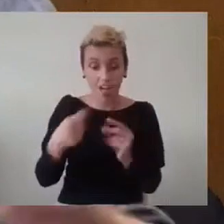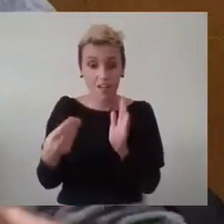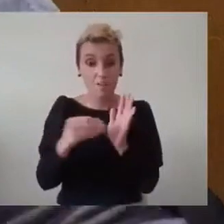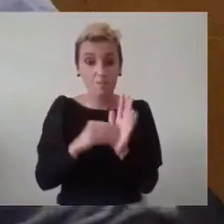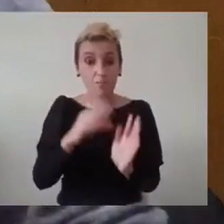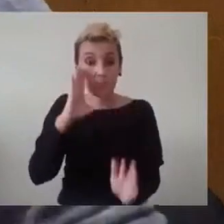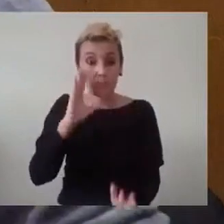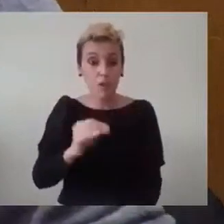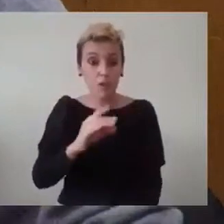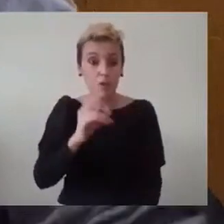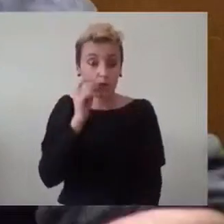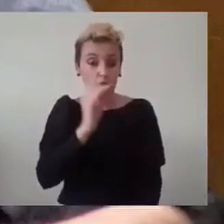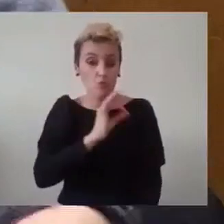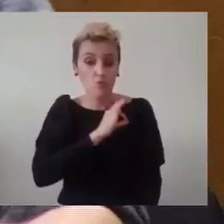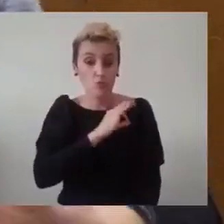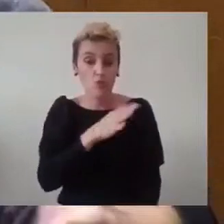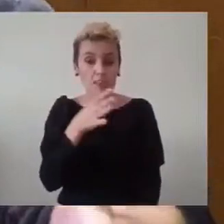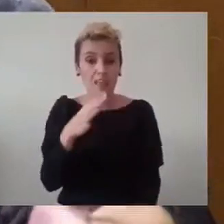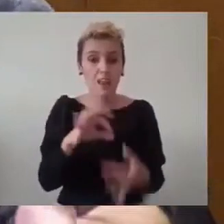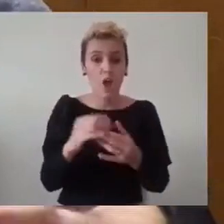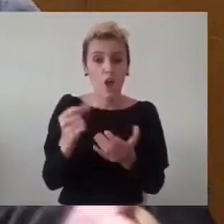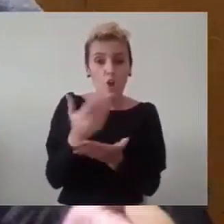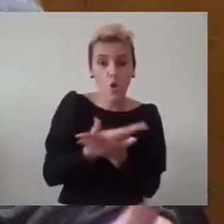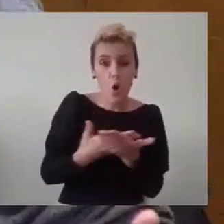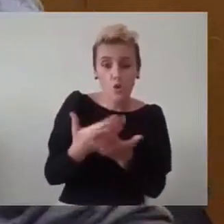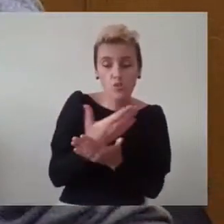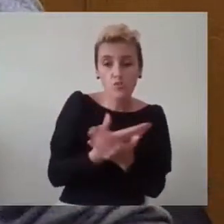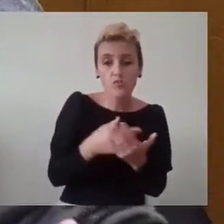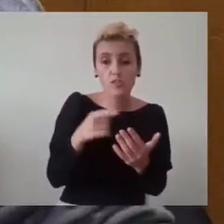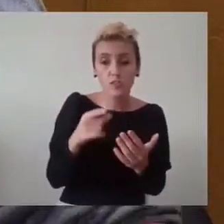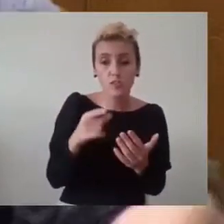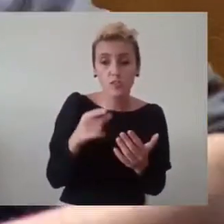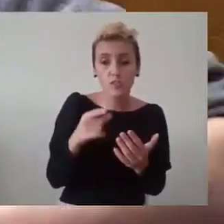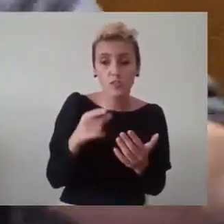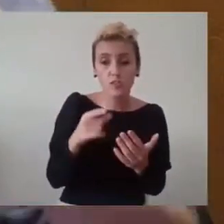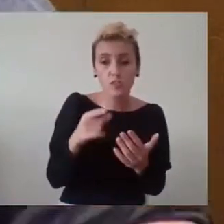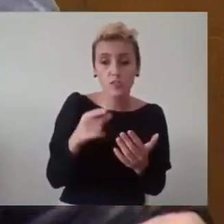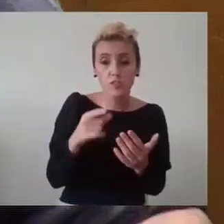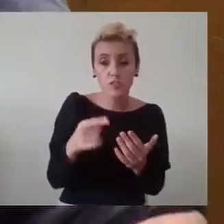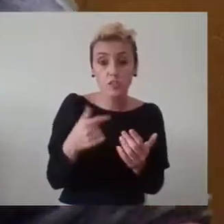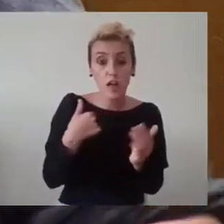citou para o volume de negócios, mas eu posso-lhe citar o valor dos rendimentos